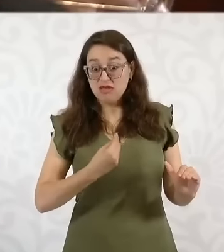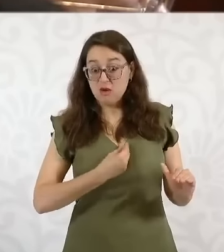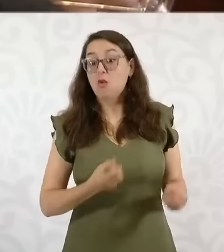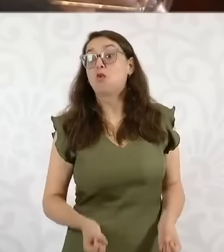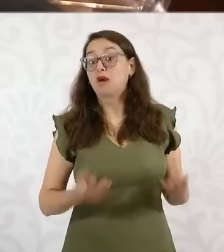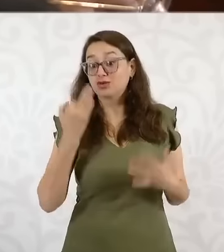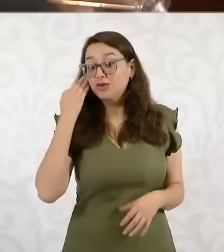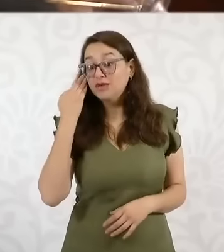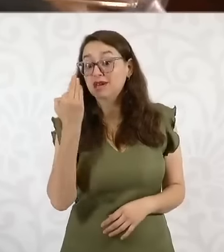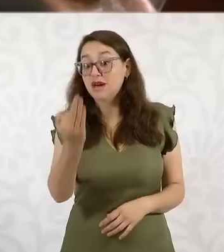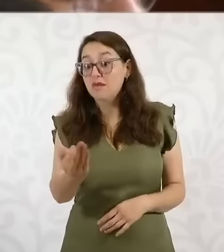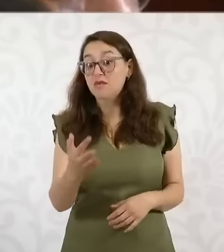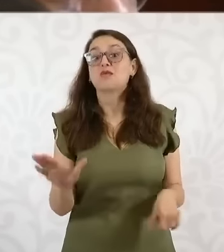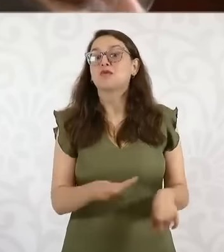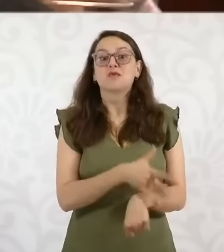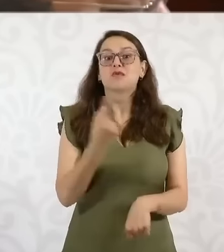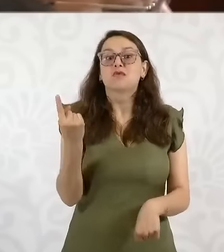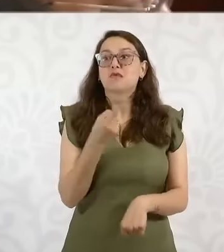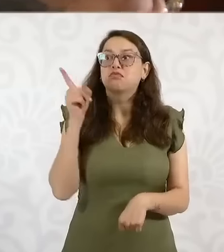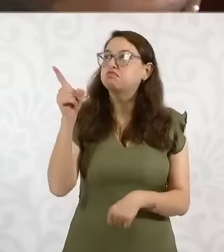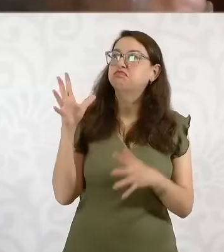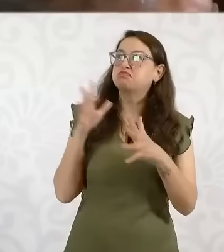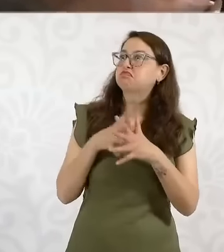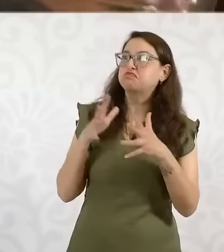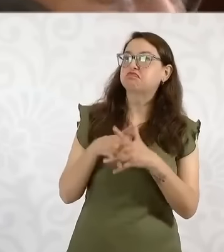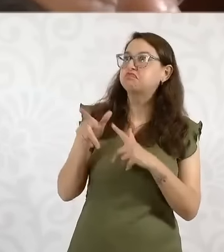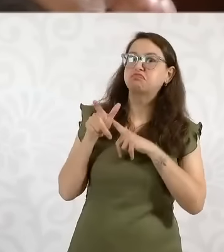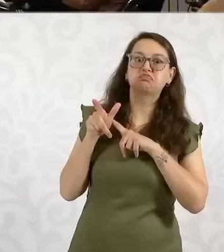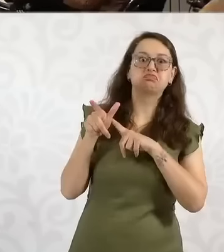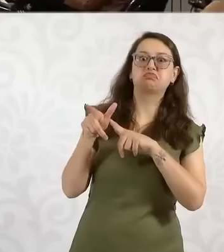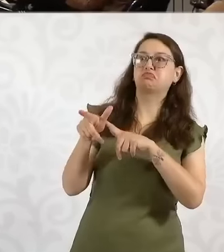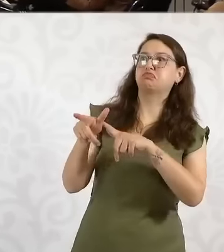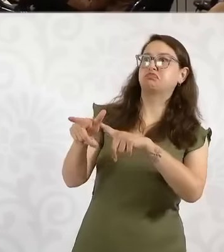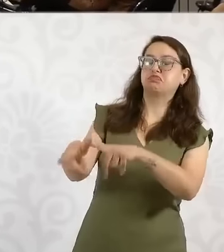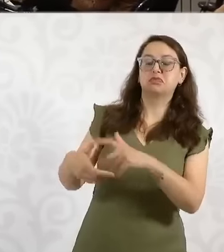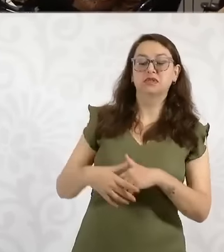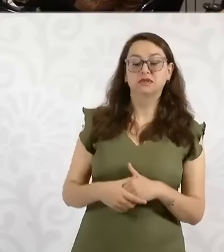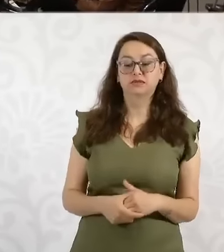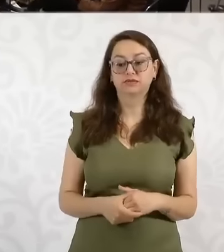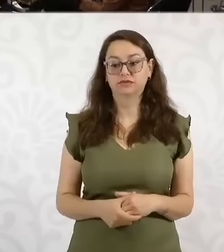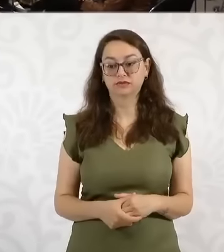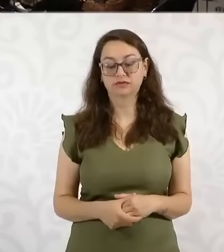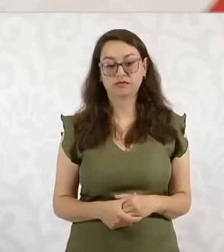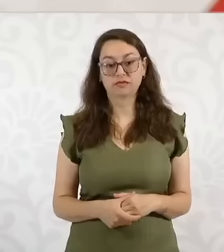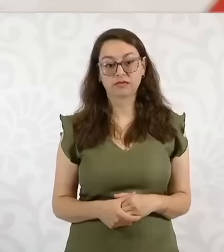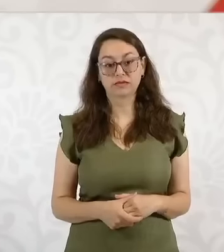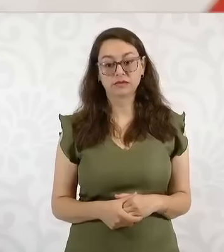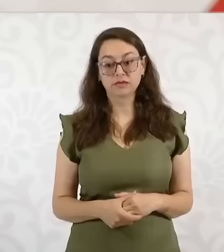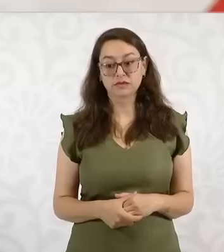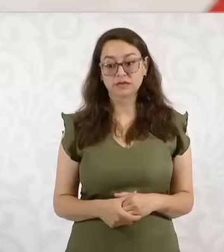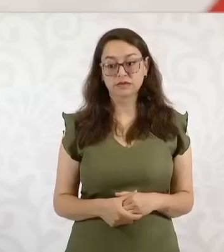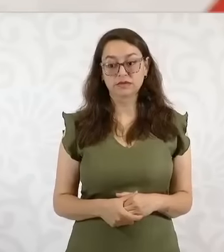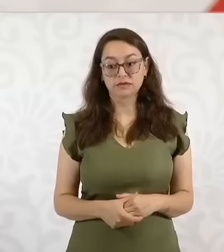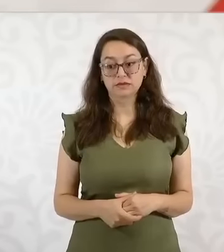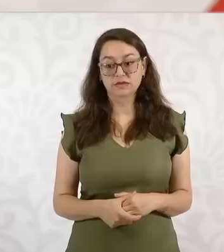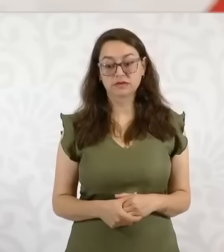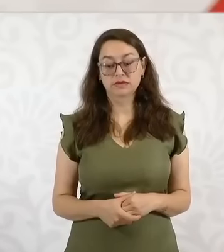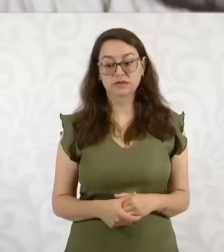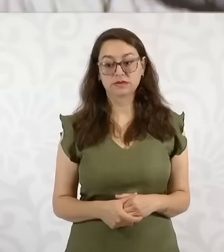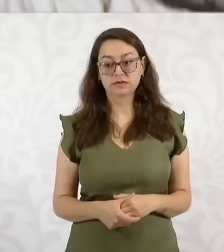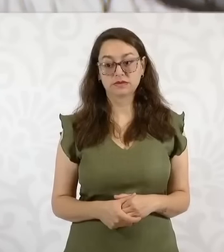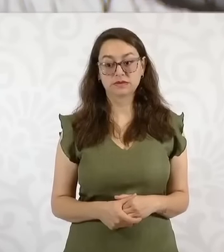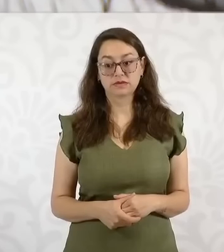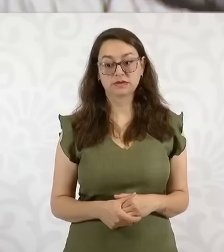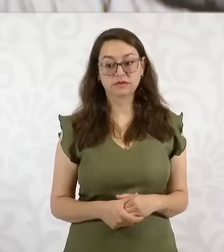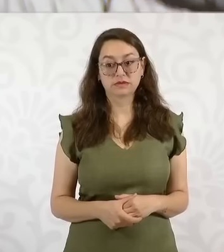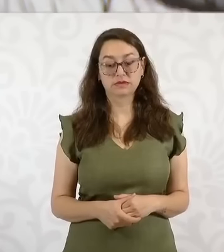presidenta, ya que pues bueno, vemos que se está alargando eh el conflicto. Digamos que hay eh